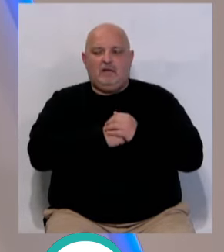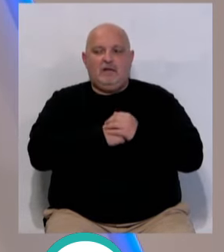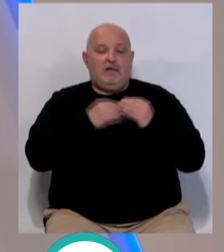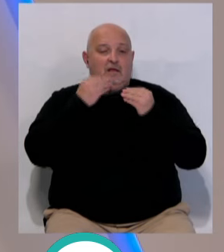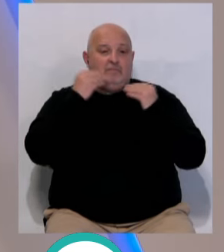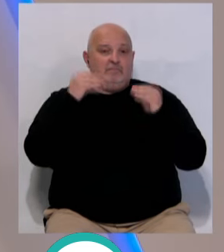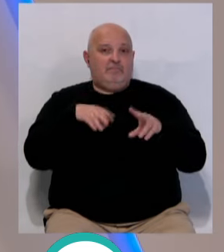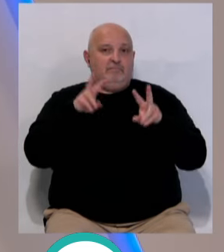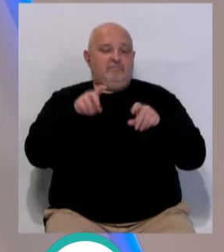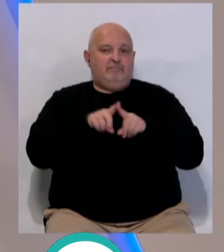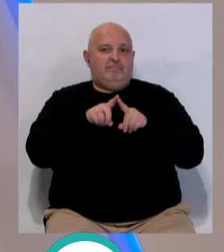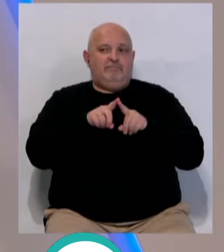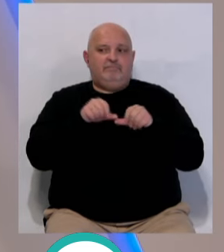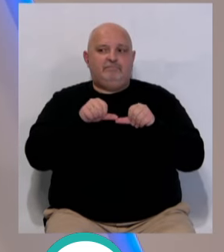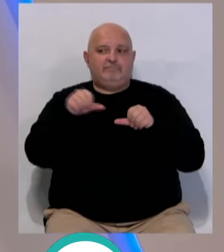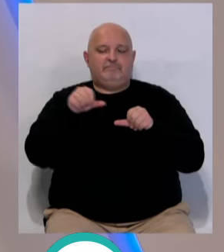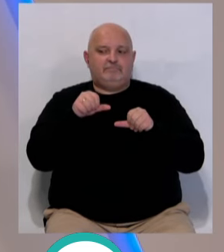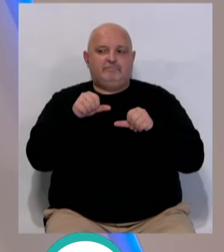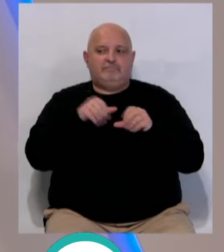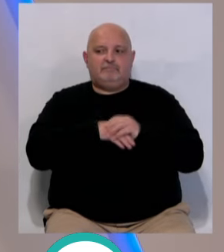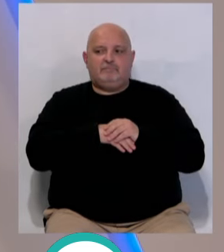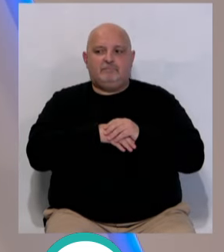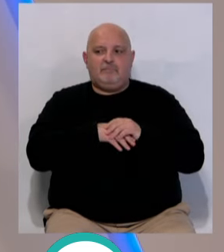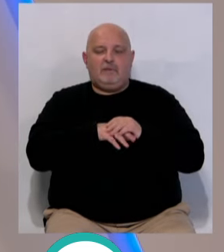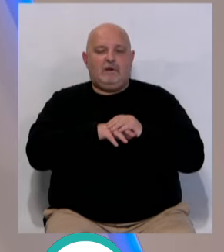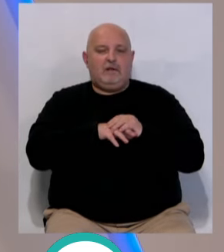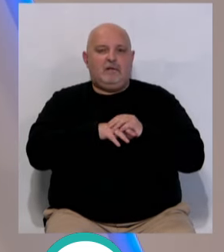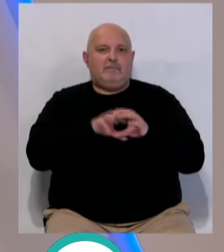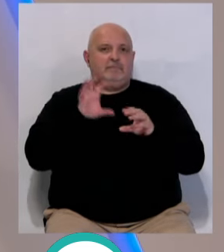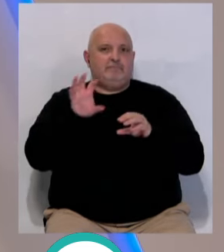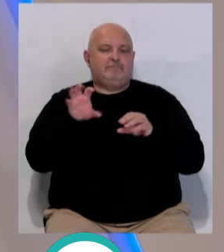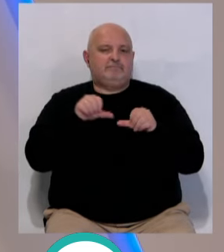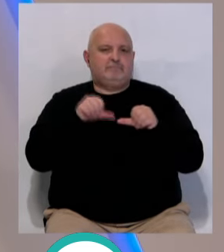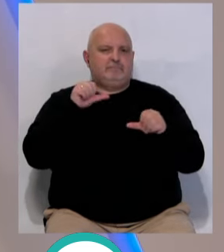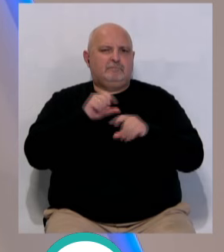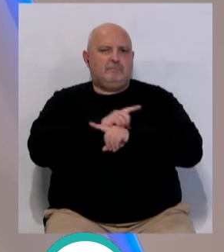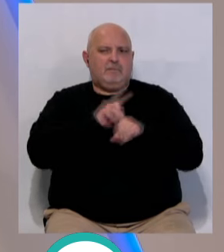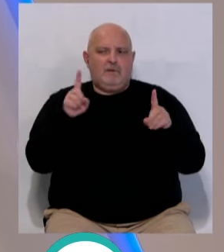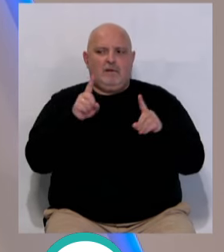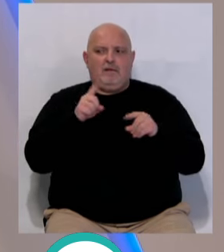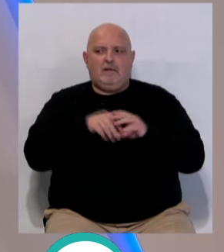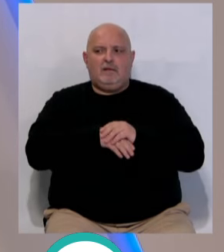un partido donde vamos a jugar en un país donde creo que no habremos jugado ninguna vez y sobre